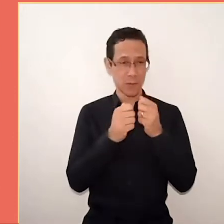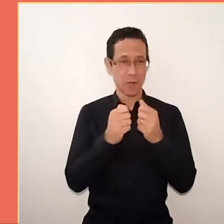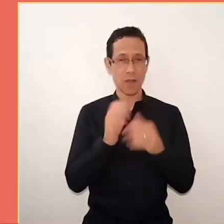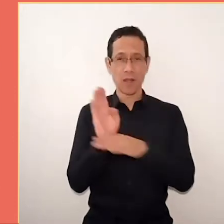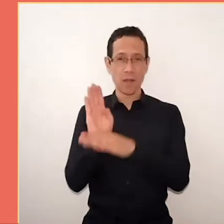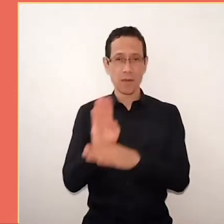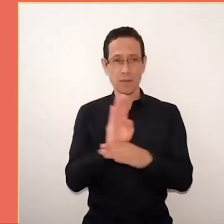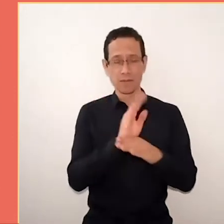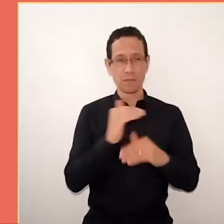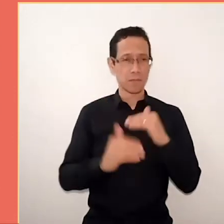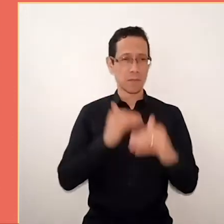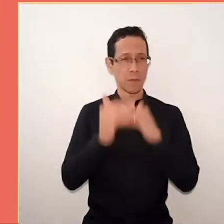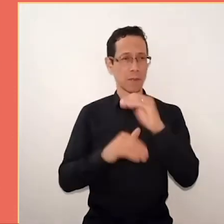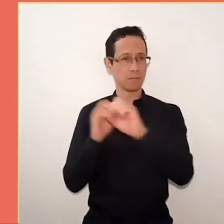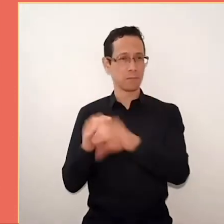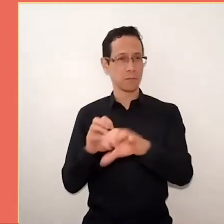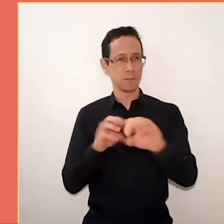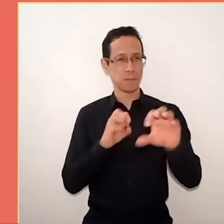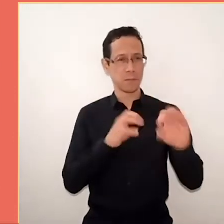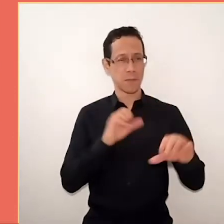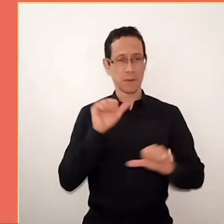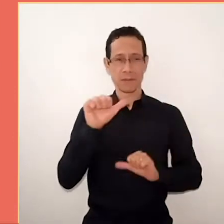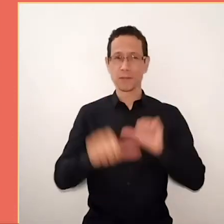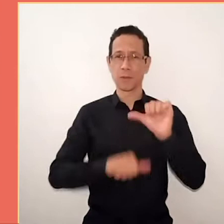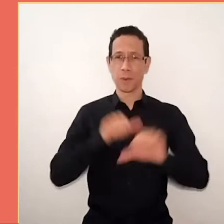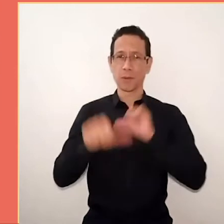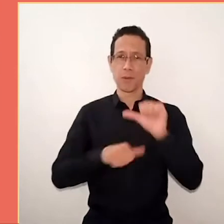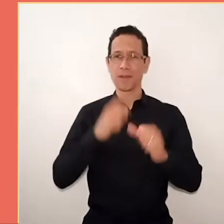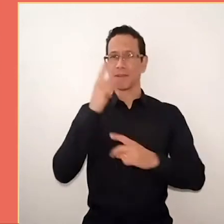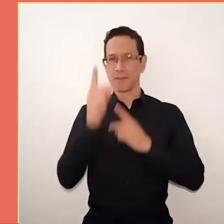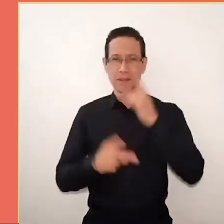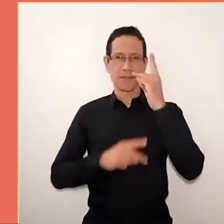numa educação transformadora, que a gente ficou falando durante esses dias aqui?